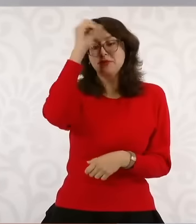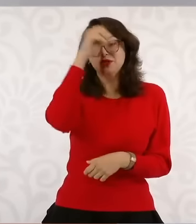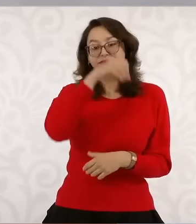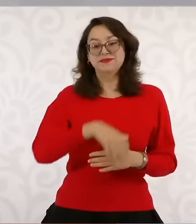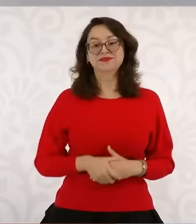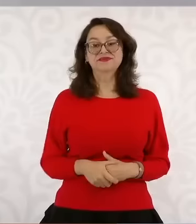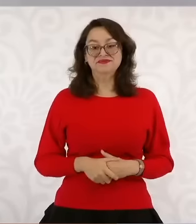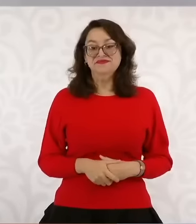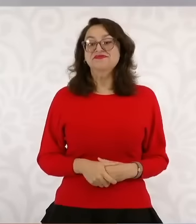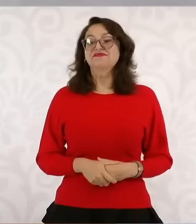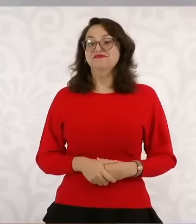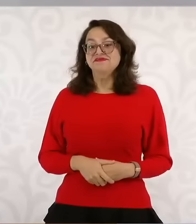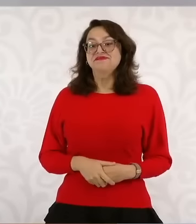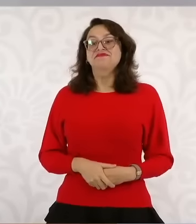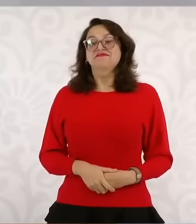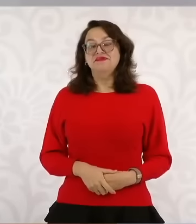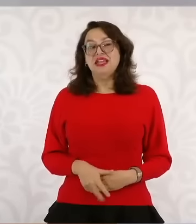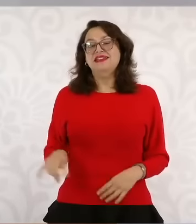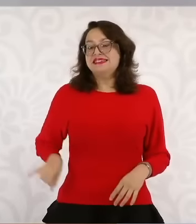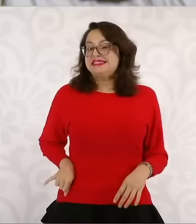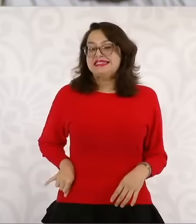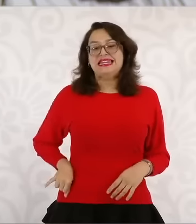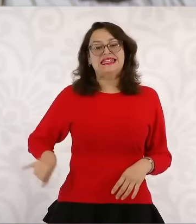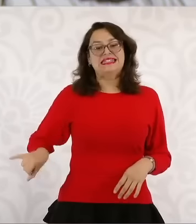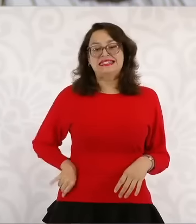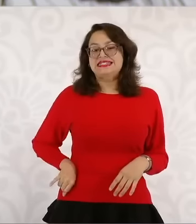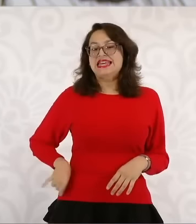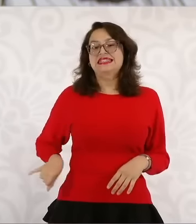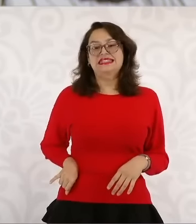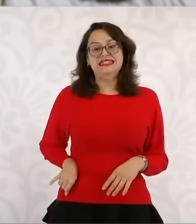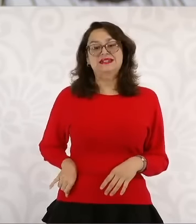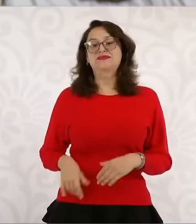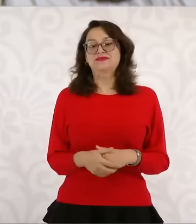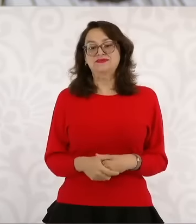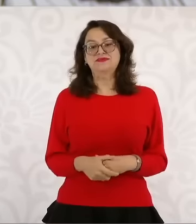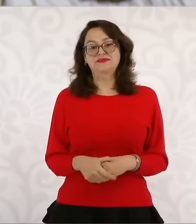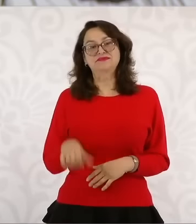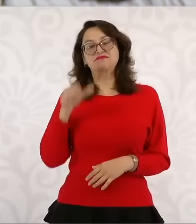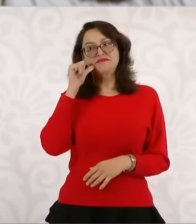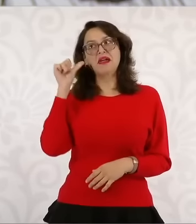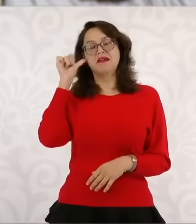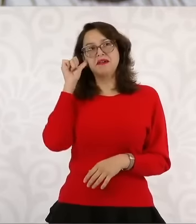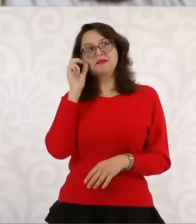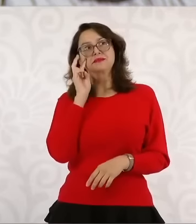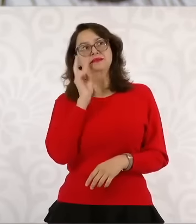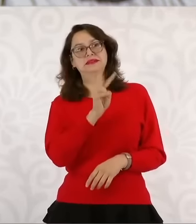ocurrió ayer para el análisis de todos. Nosotros tenemos que ser muy respetuosos de la política